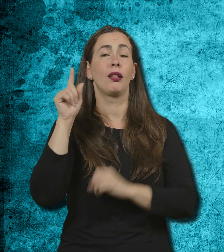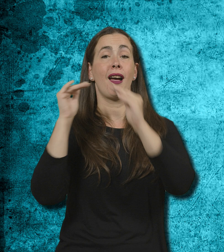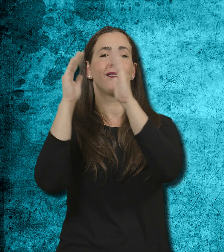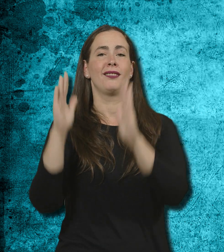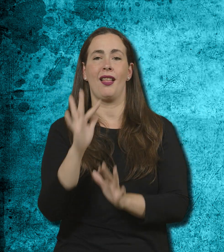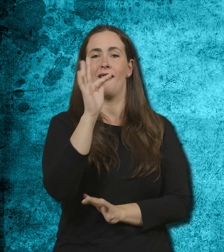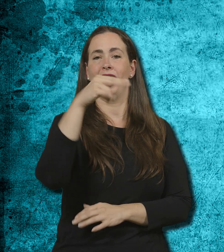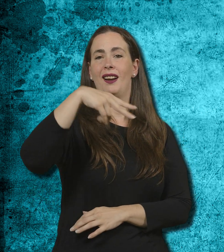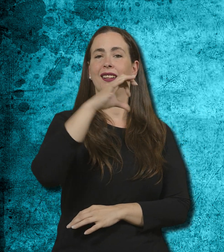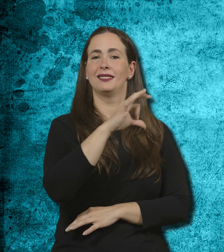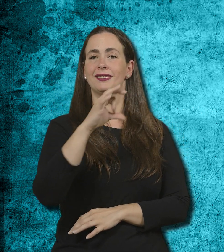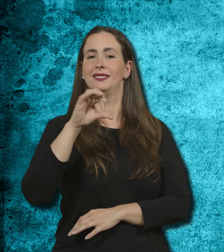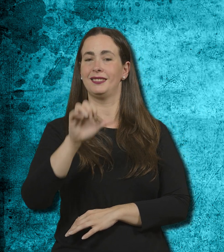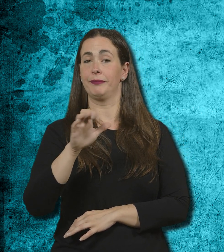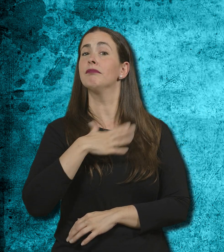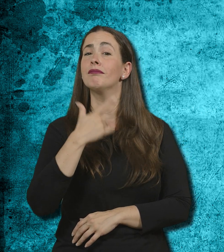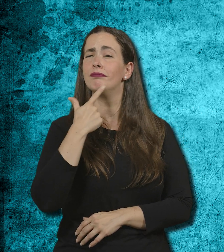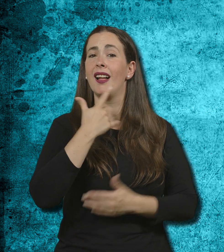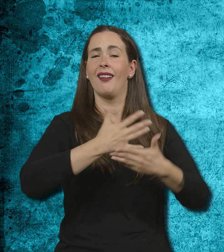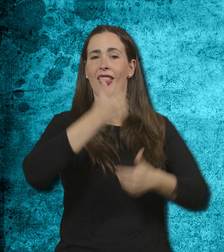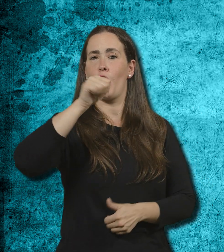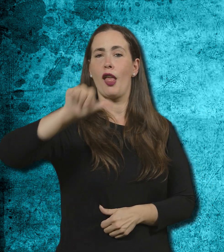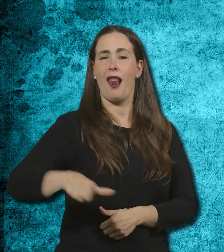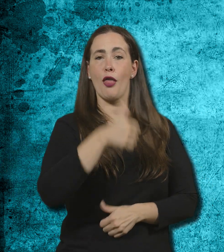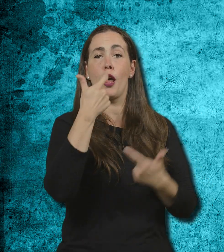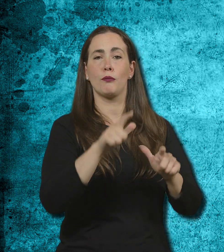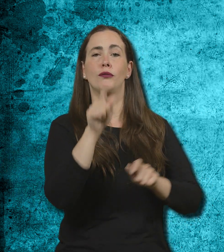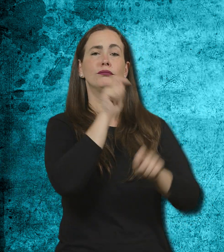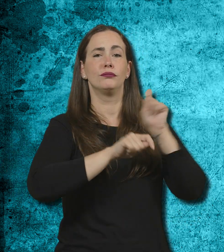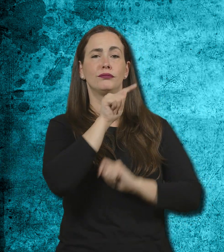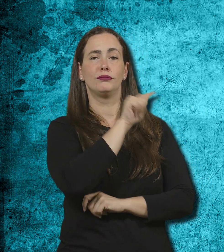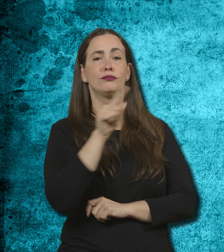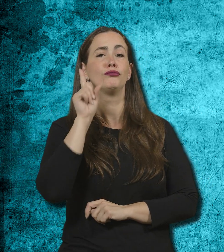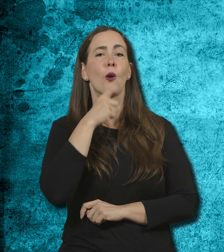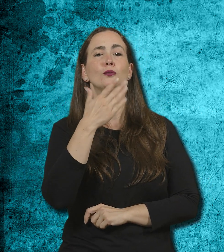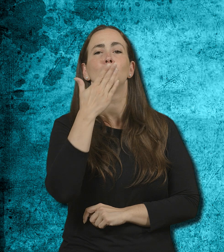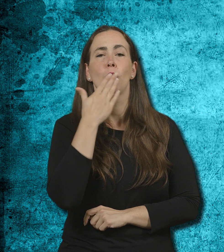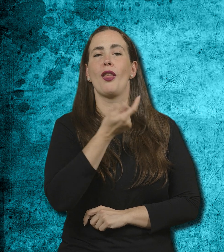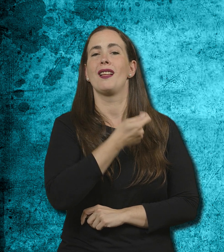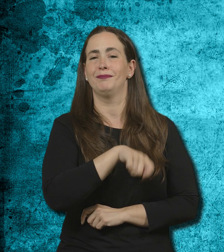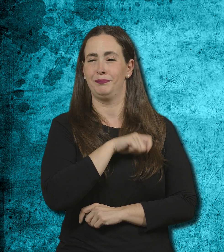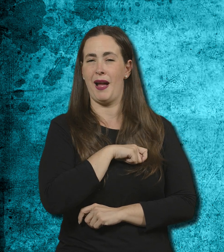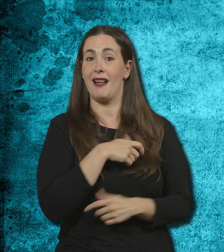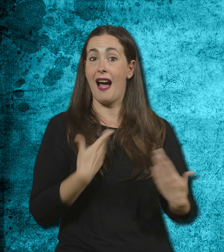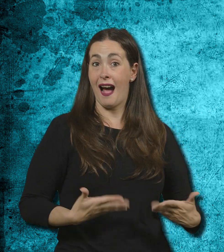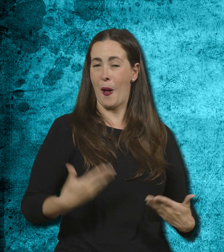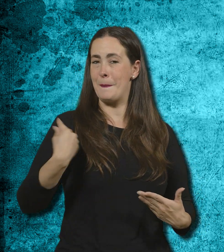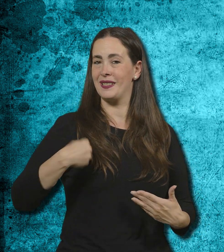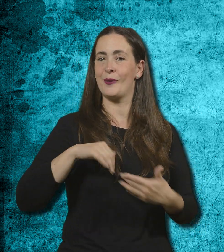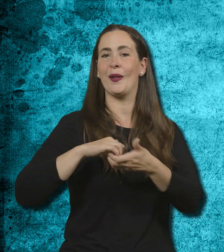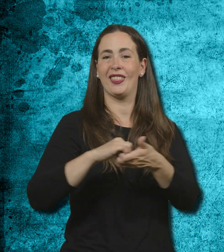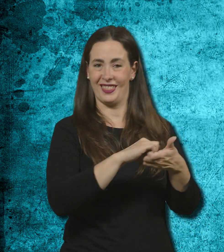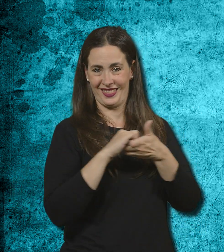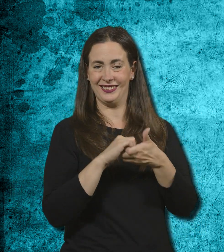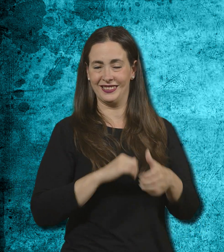de Societats de Sordmuts d'Espanya, l'actual CNSE,